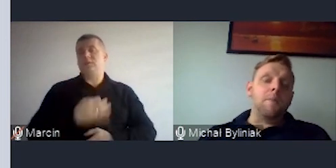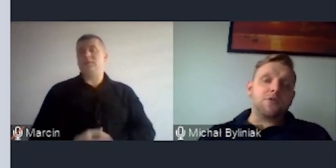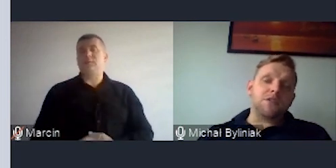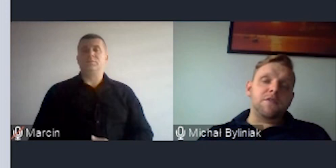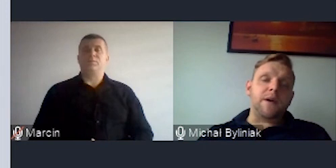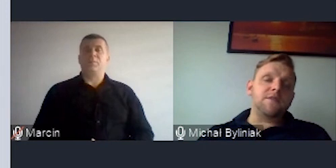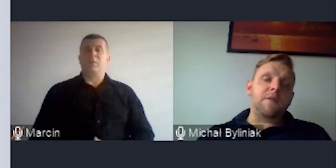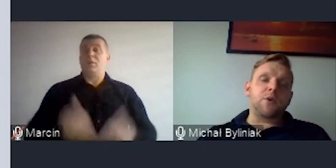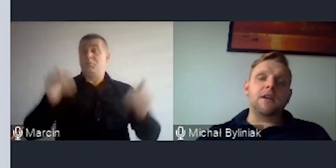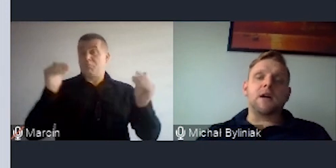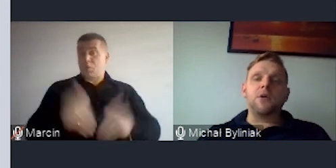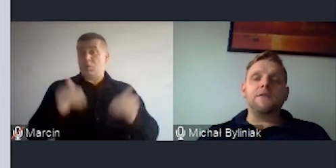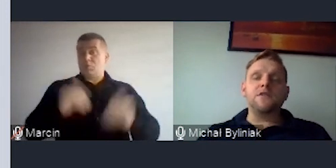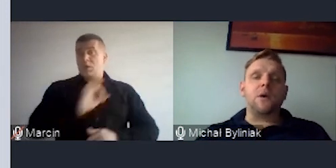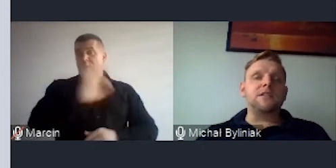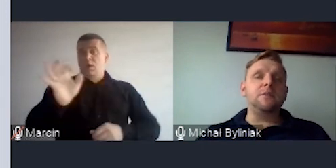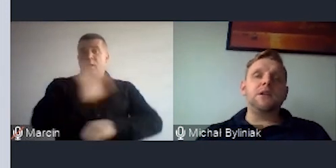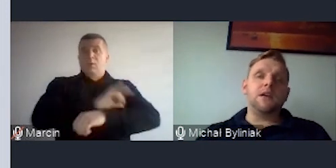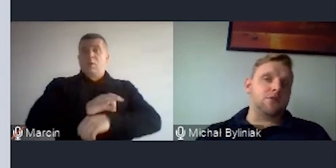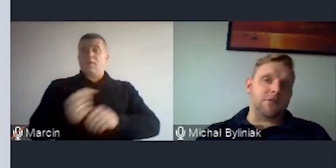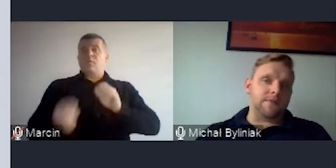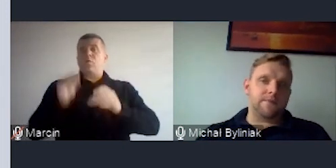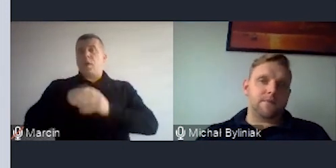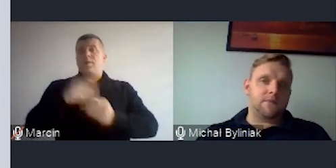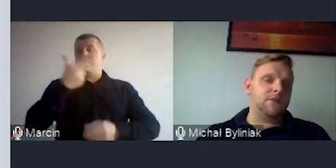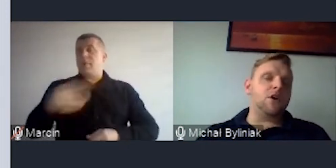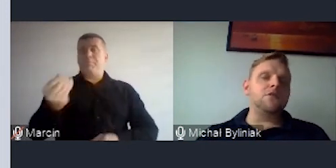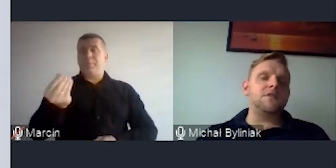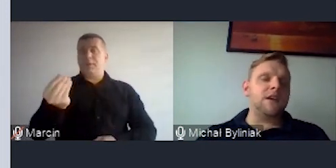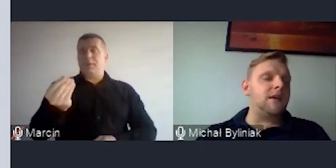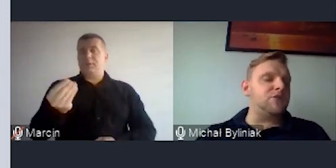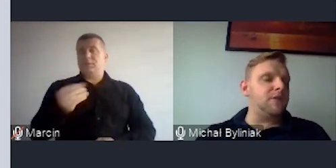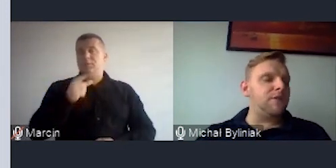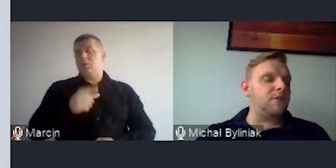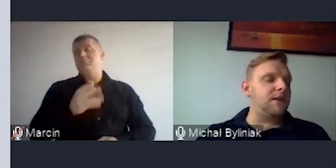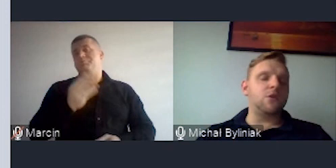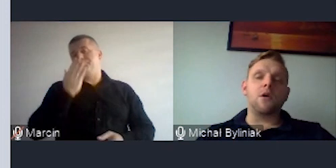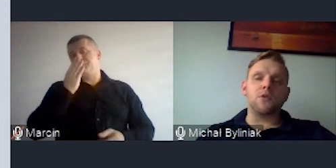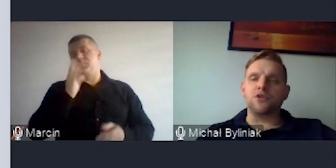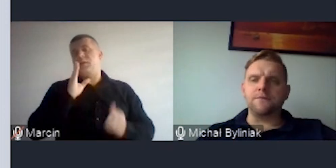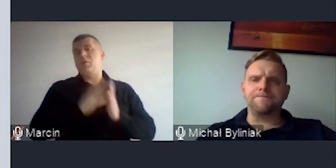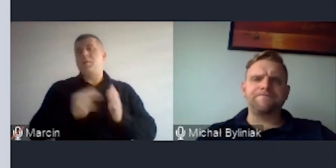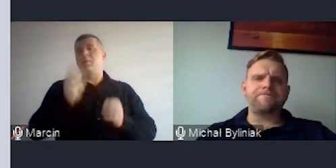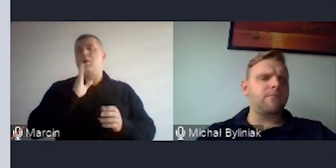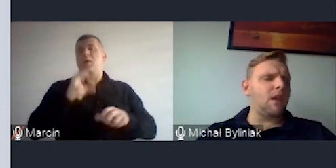Może się w Państwa projektach pojawić wkład niepieniężny i on zwykle przejmie formę nieruchomości.